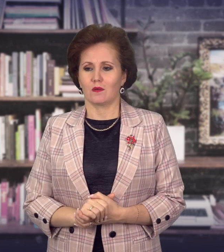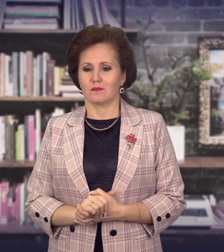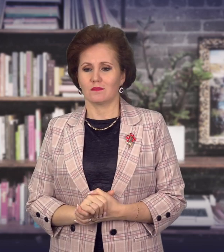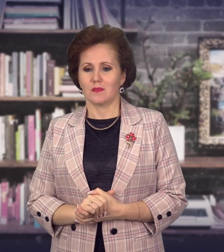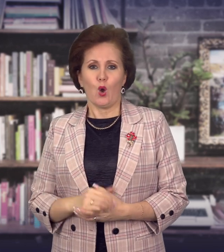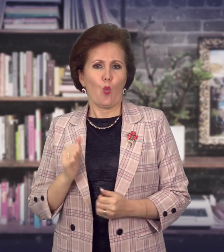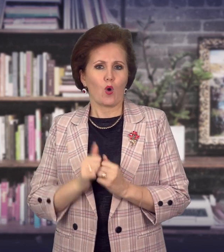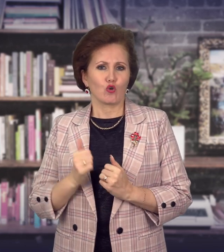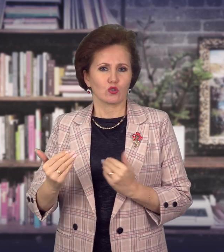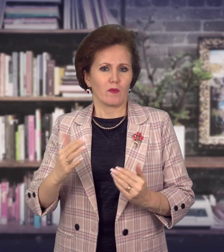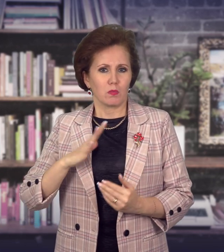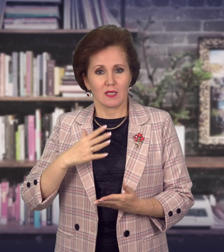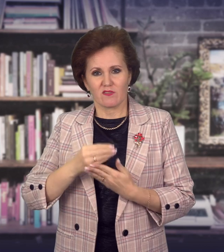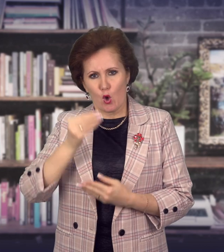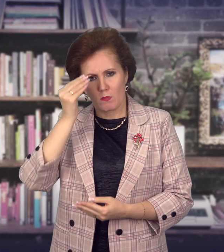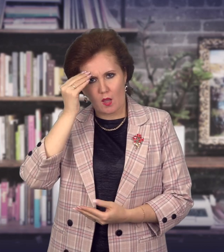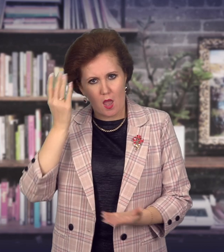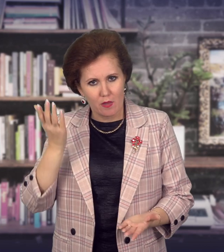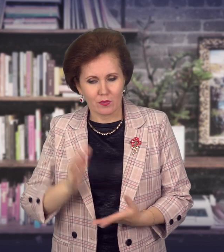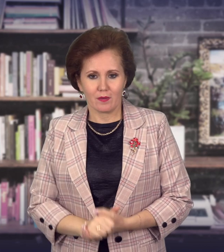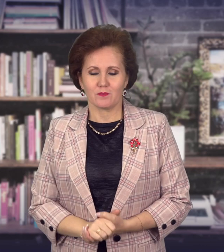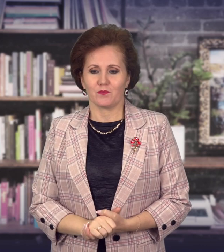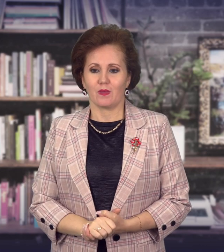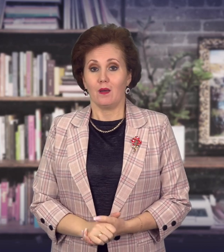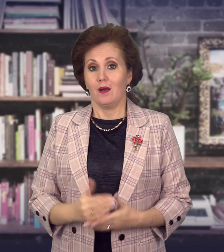у каждого своё мнение…